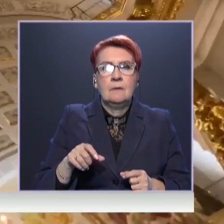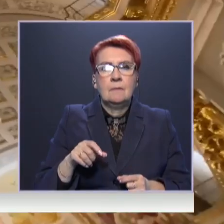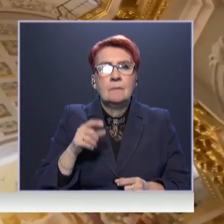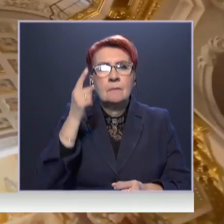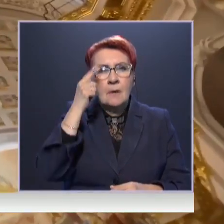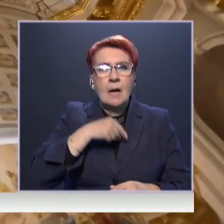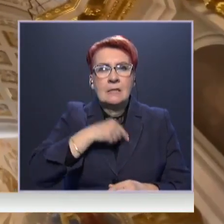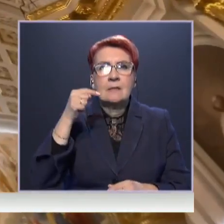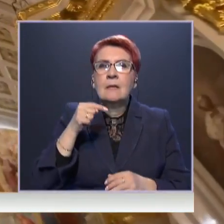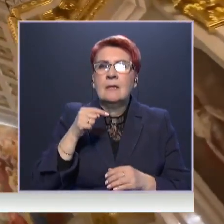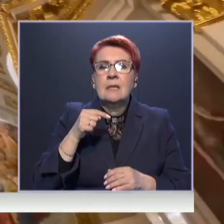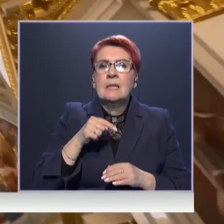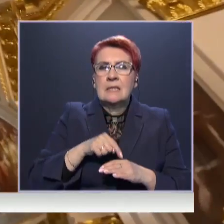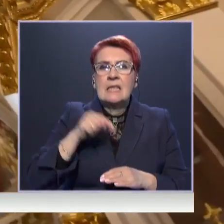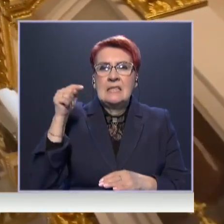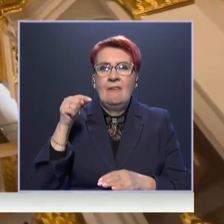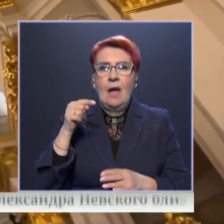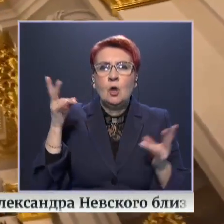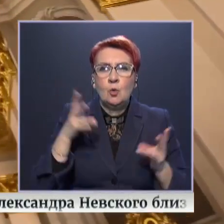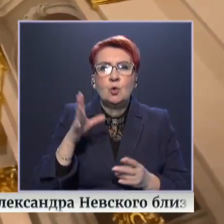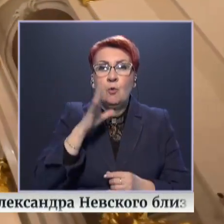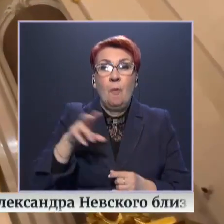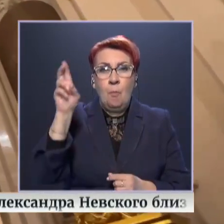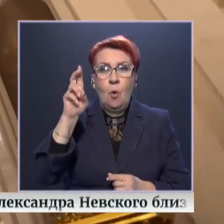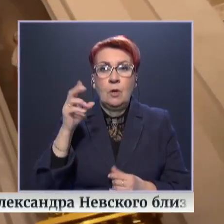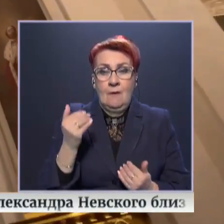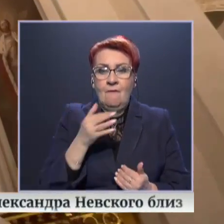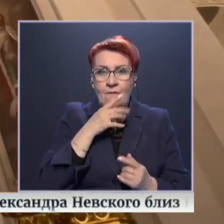нужду в боге в это время осознавая что в первую